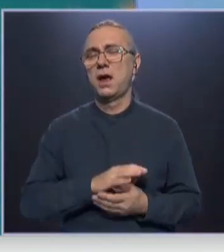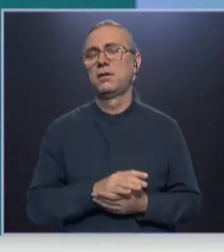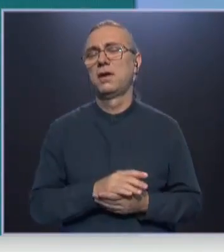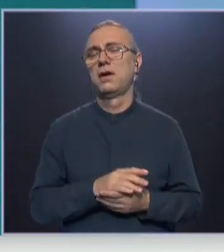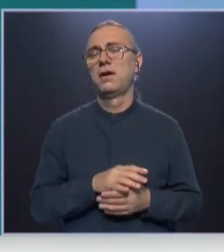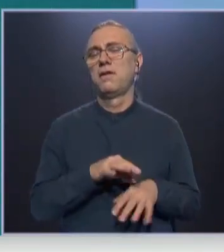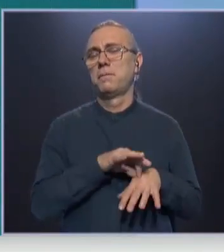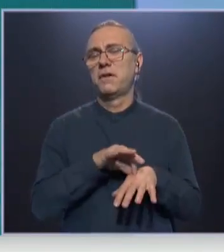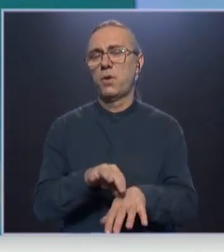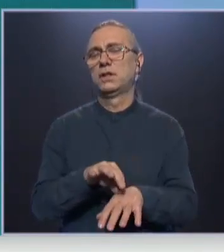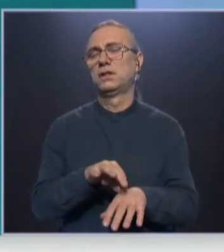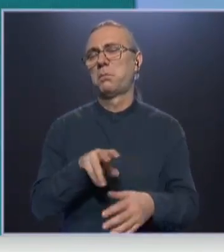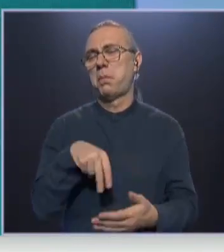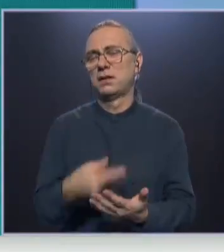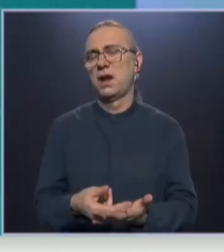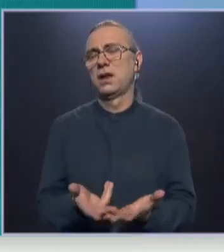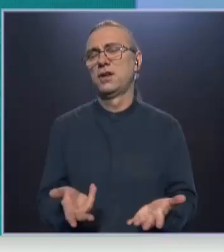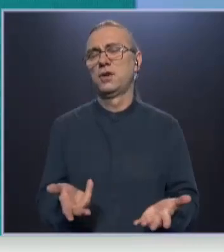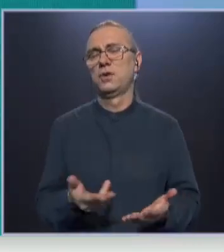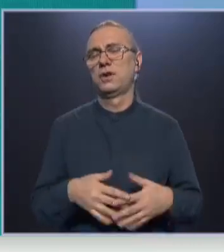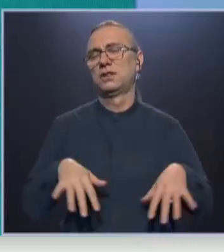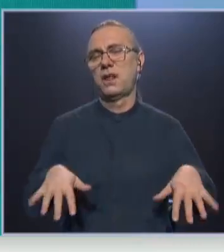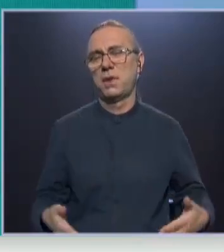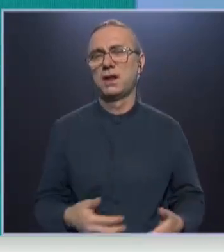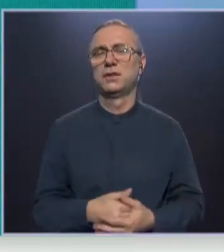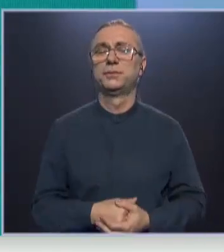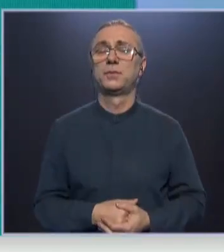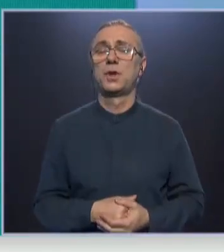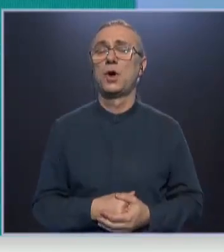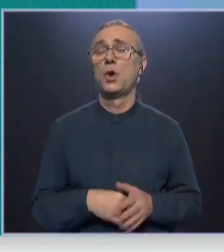влекущему так что устал не запрещается но всякие